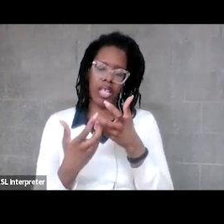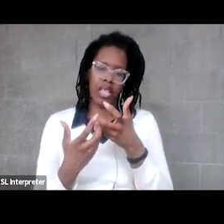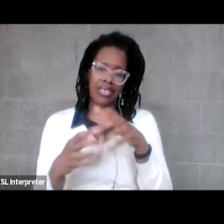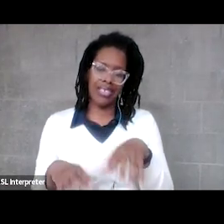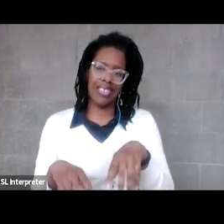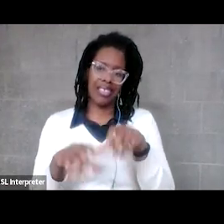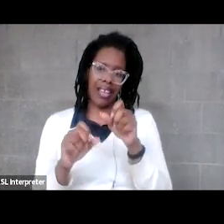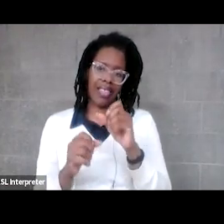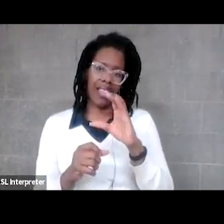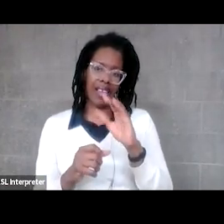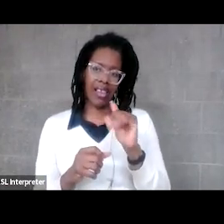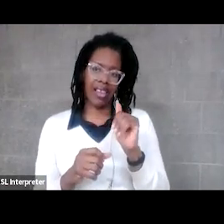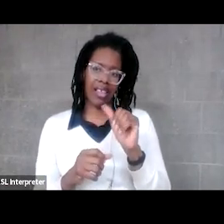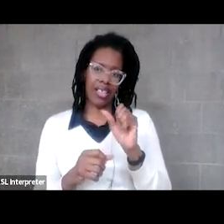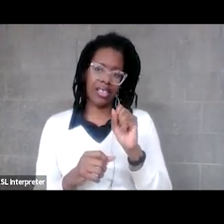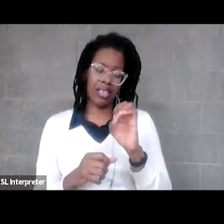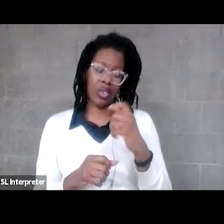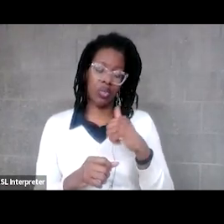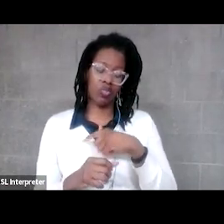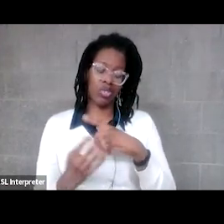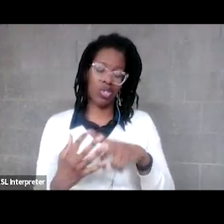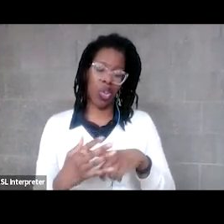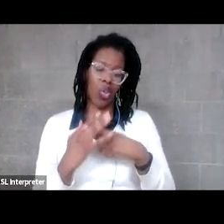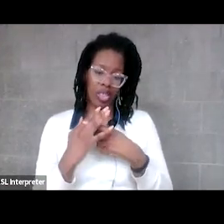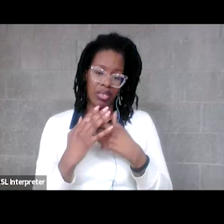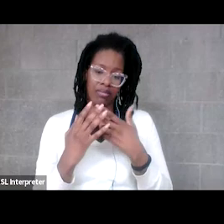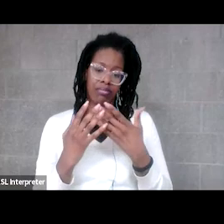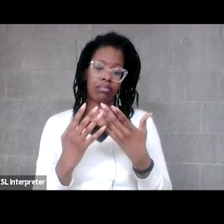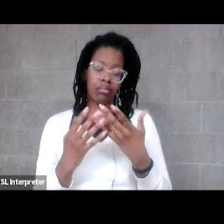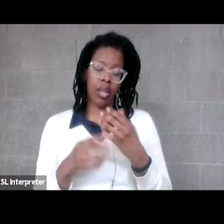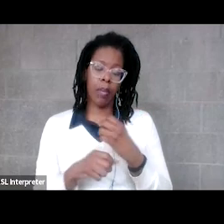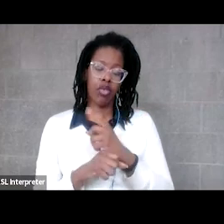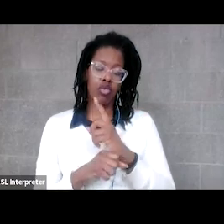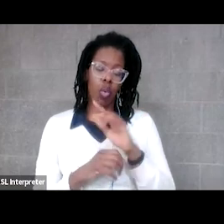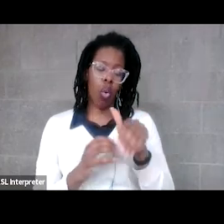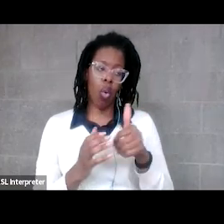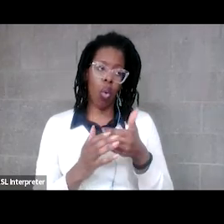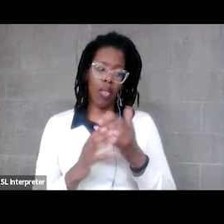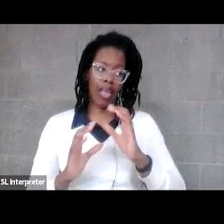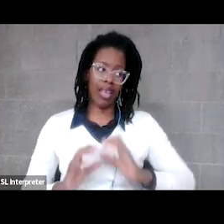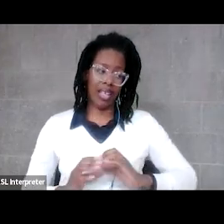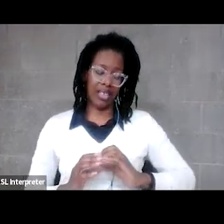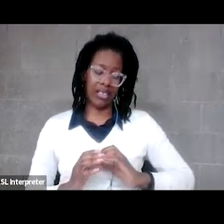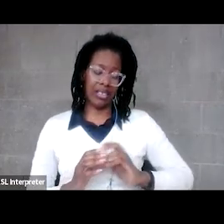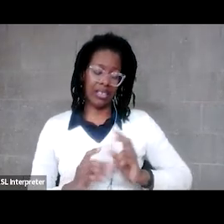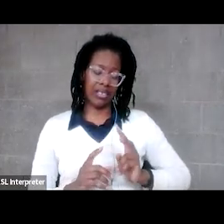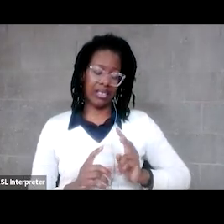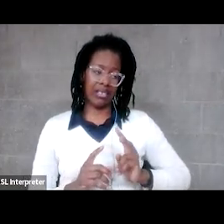Lo que comenzamos a hacer es hacer que todos los clientes que están inscritos en PATH y no tienen ingresos,